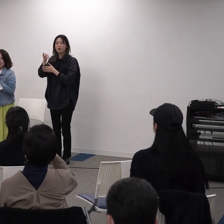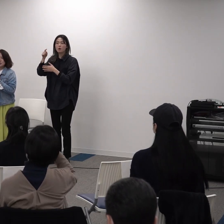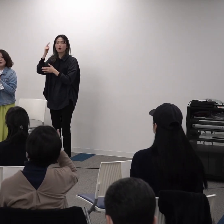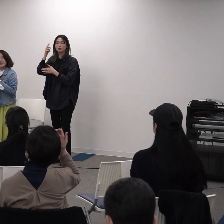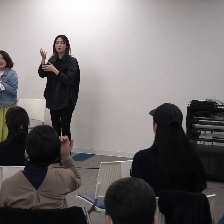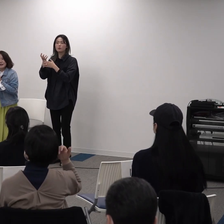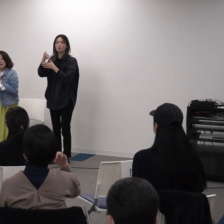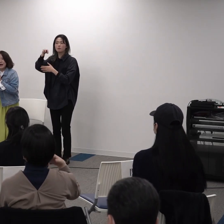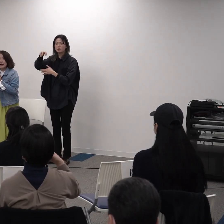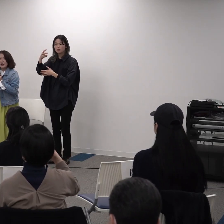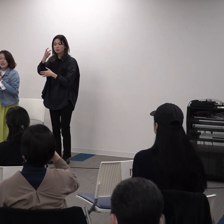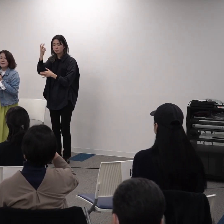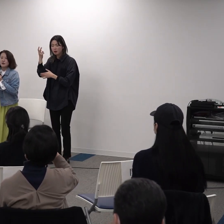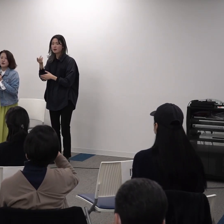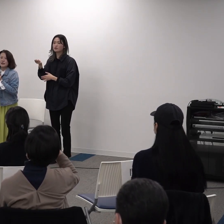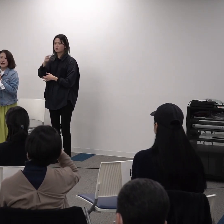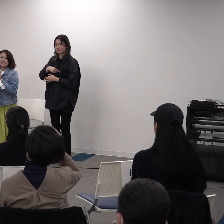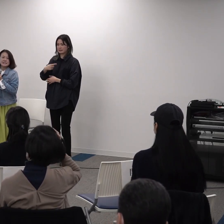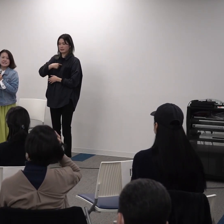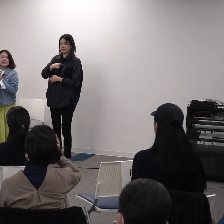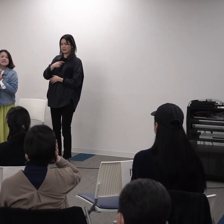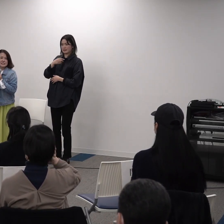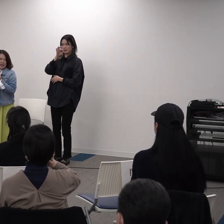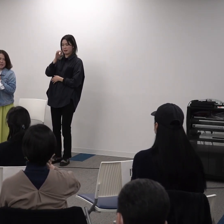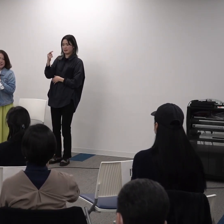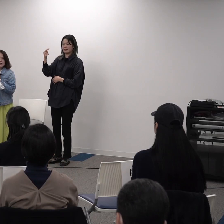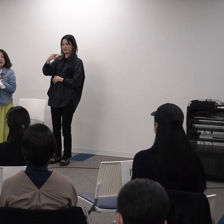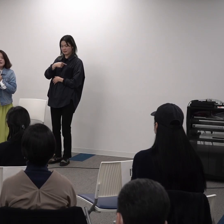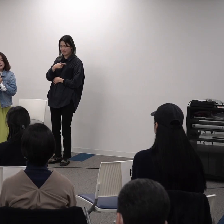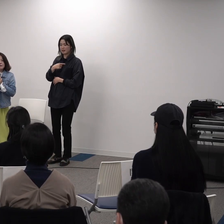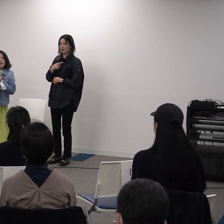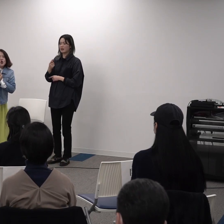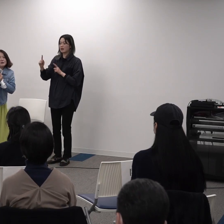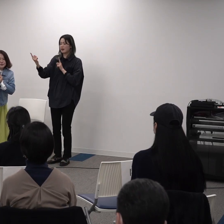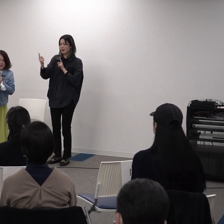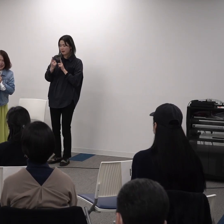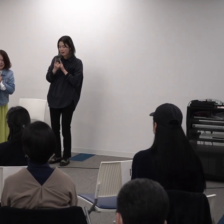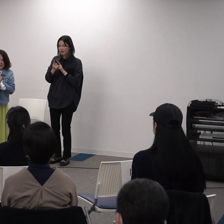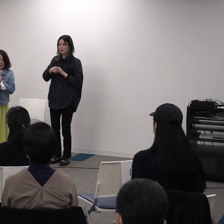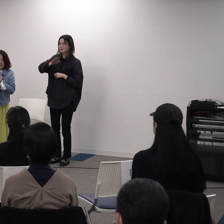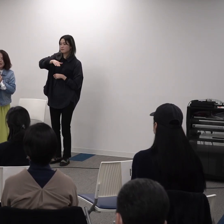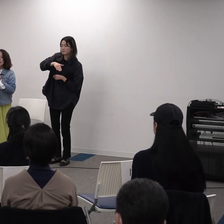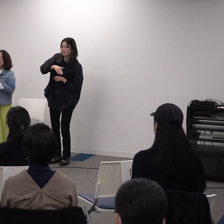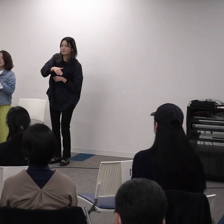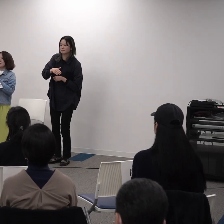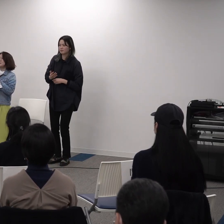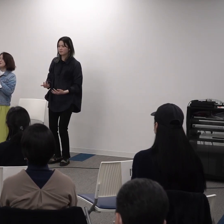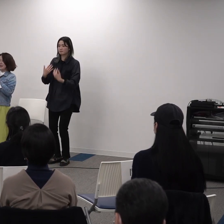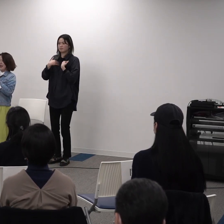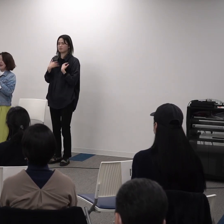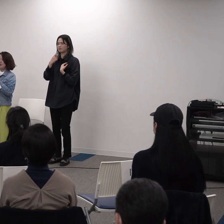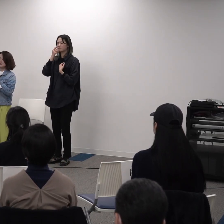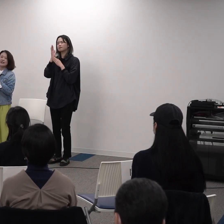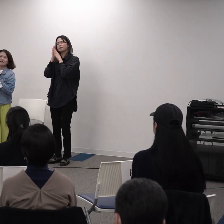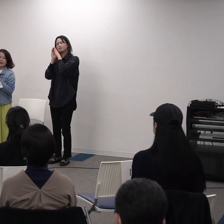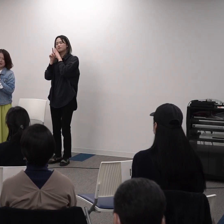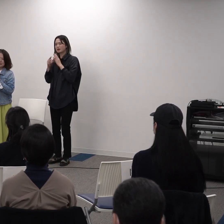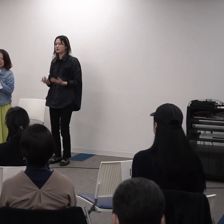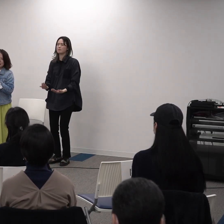座っていれば今のように足にタッチしたり 立っていれば飛びついたり 寝ていれば飛び乗って教えてくれます